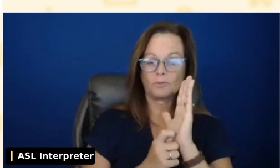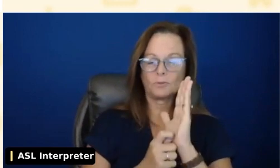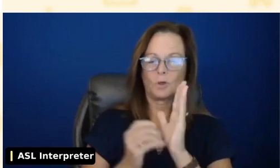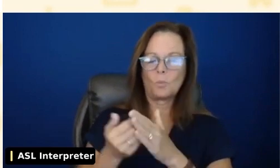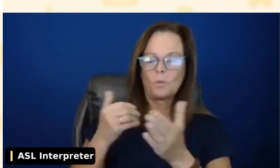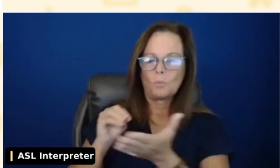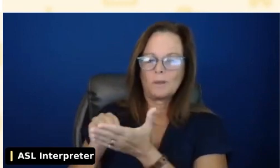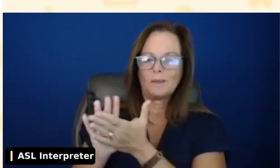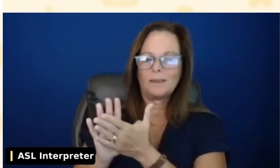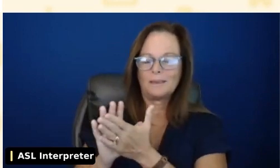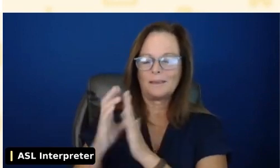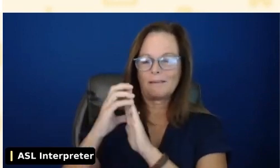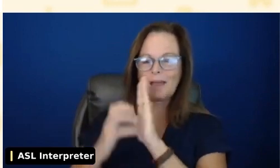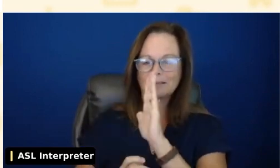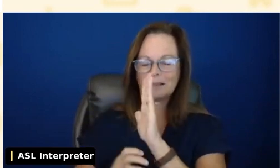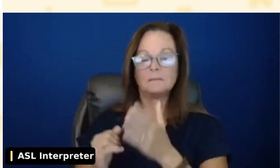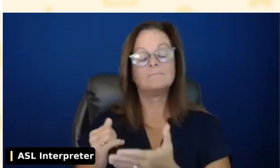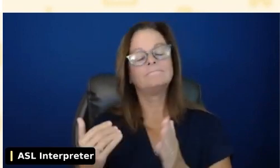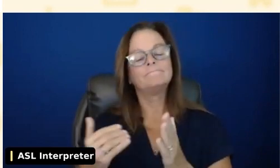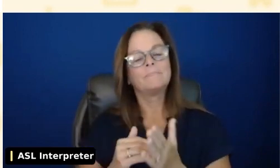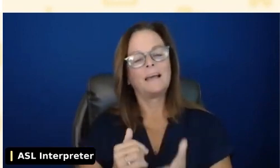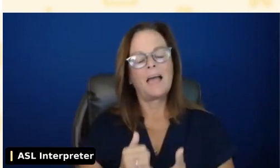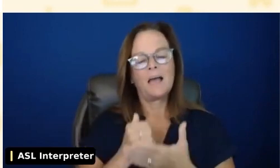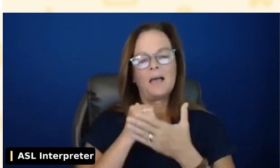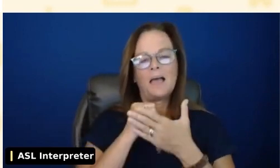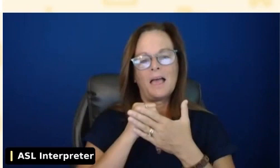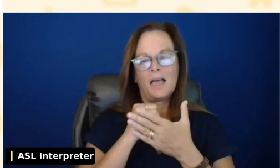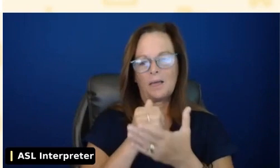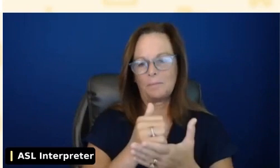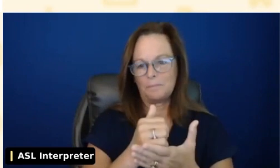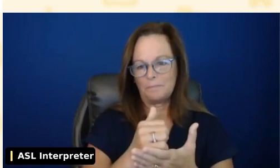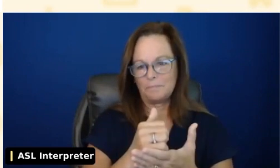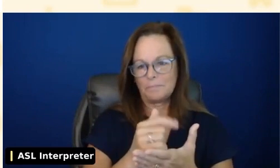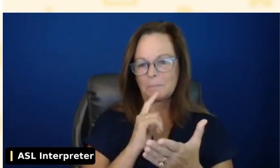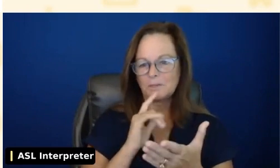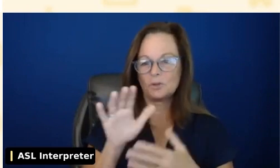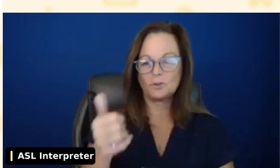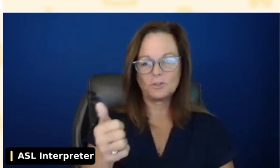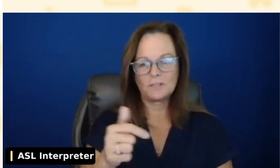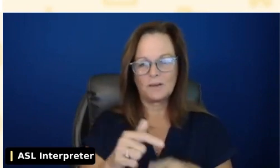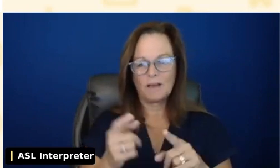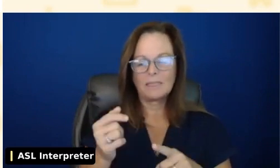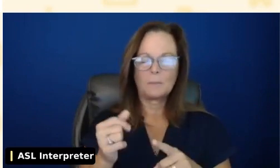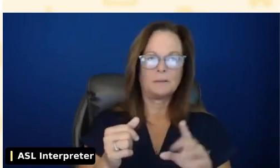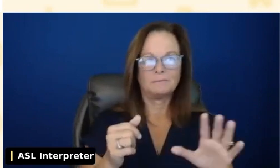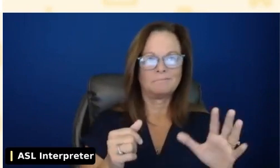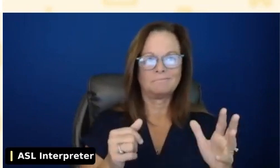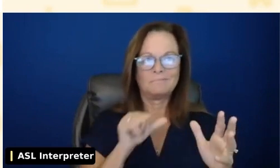Nuevamente, eso ayuda a garantizar que si no tienes conocimientos técnicos, algo de esto te parecerá